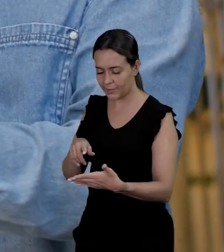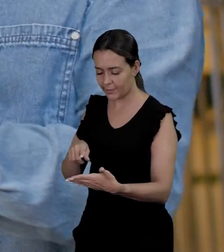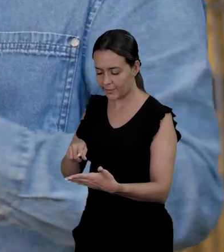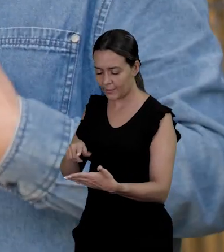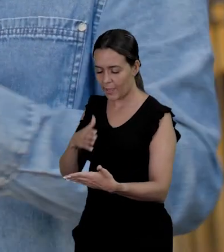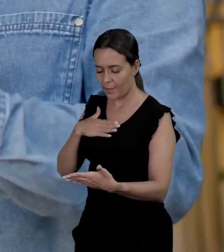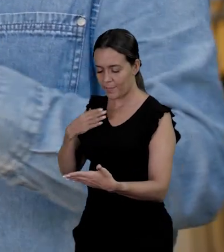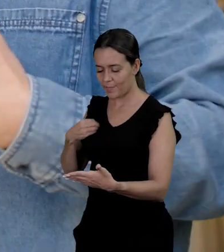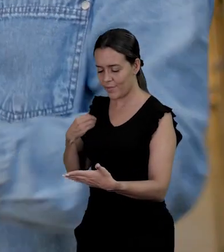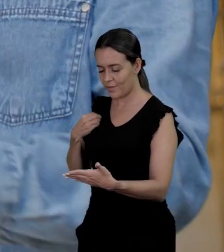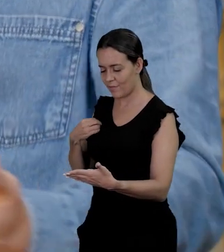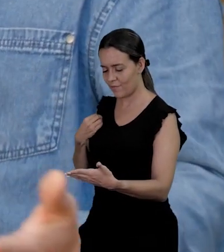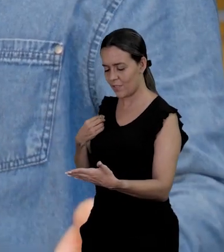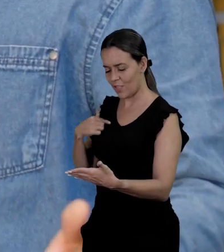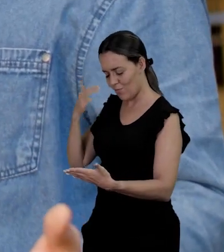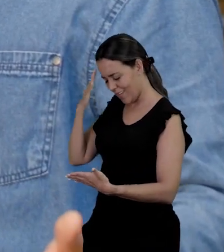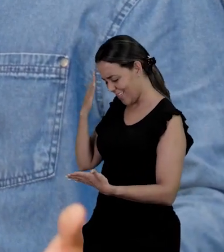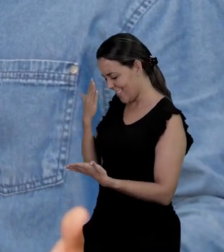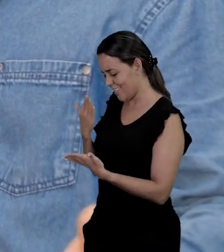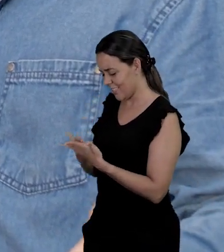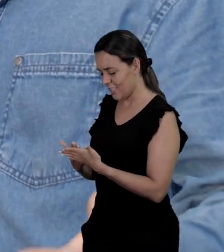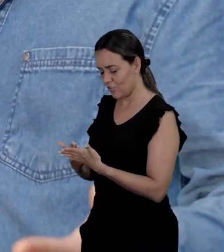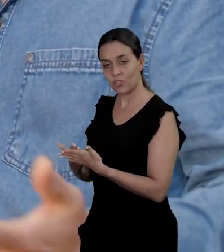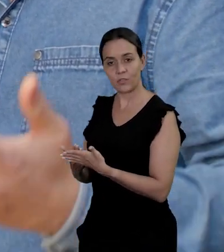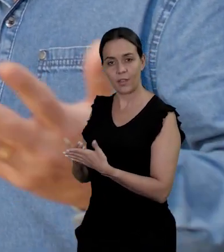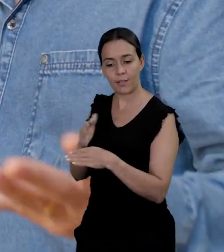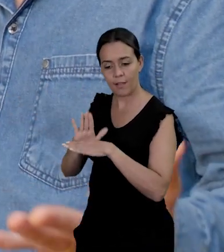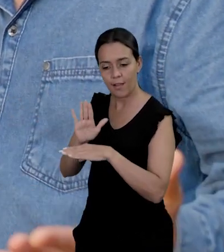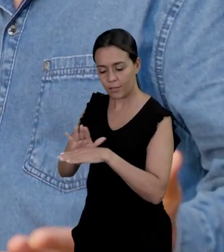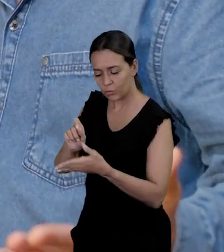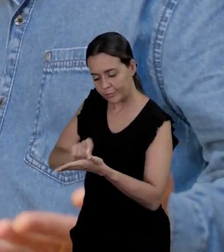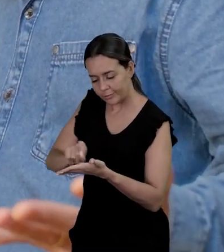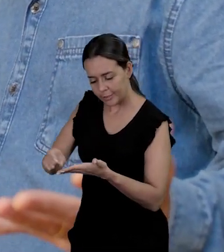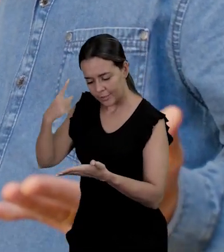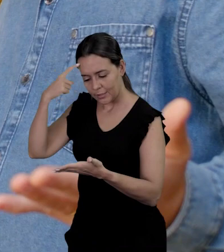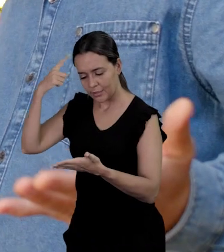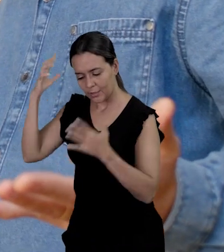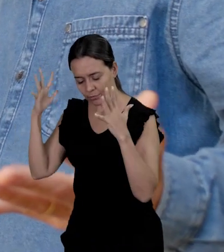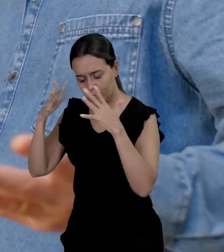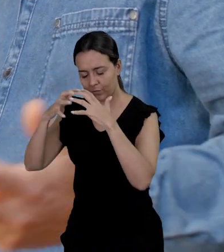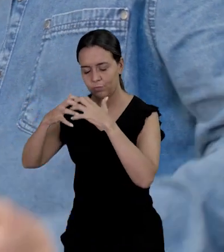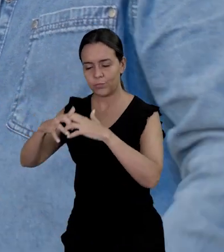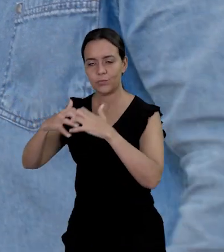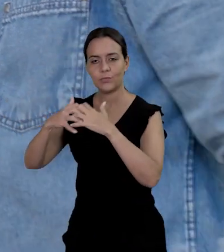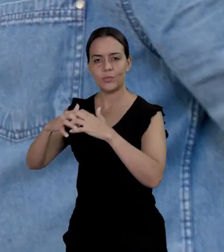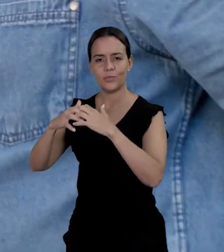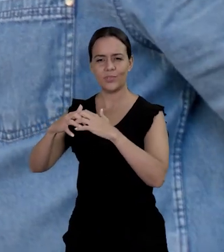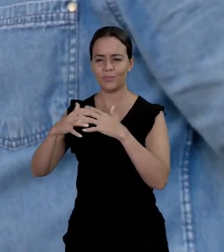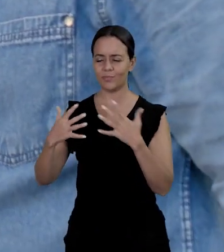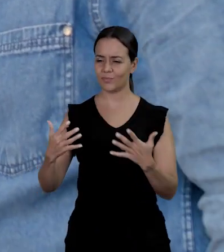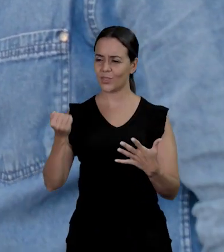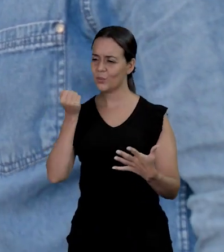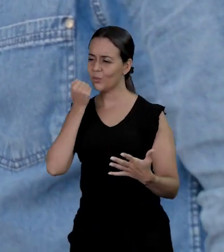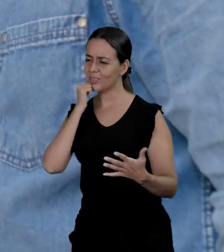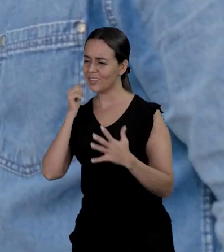acreditar que uma parte da vida dele está implicada ali, é impossível que isso ocorra, né? Sim. Isso é uma confusão que as pessoas fazem muito sobre